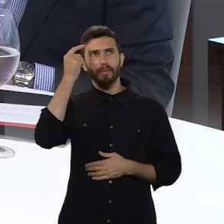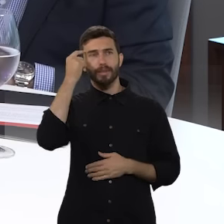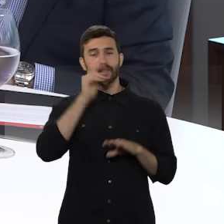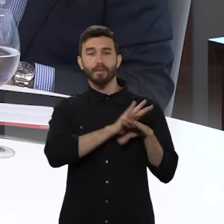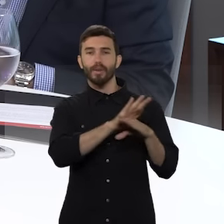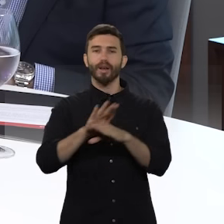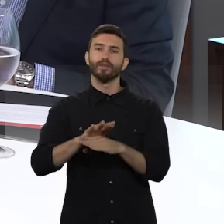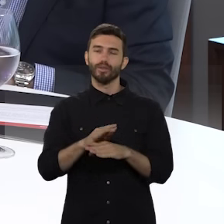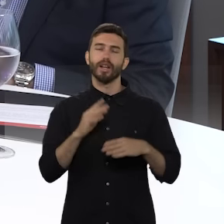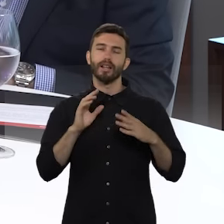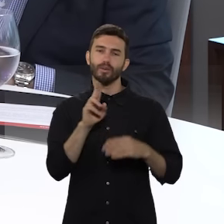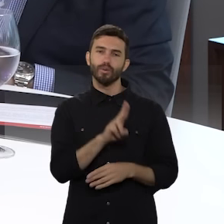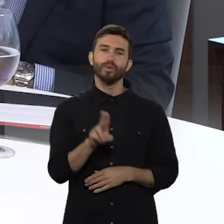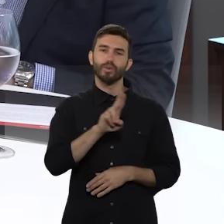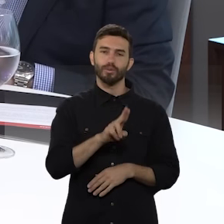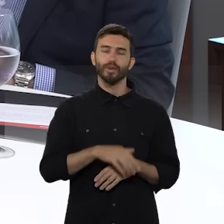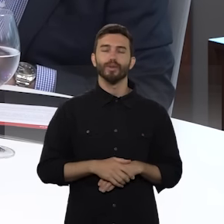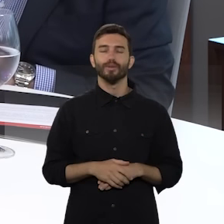recursos no Brasil. Legal.